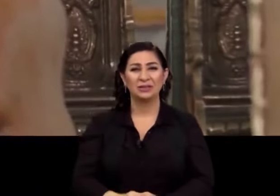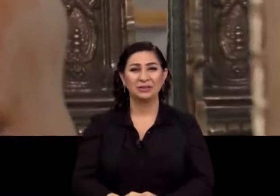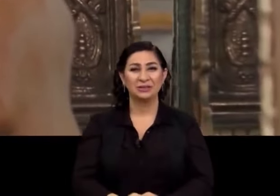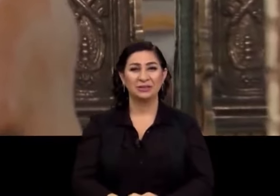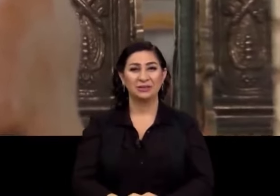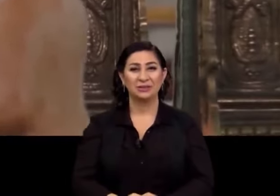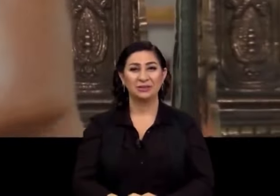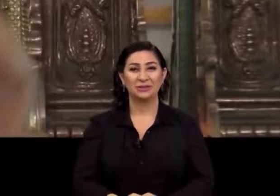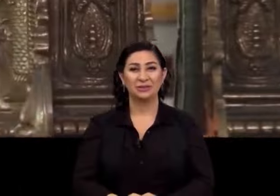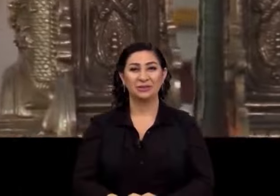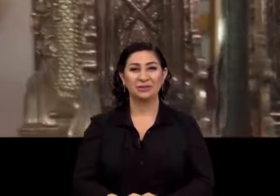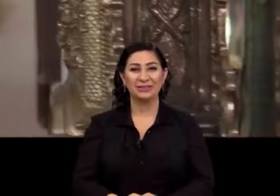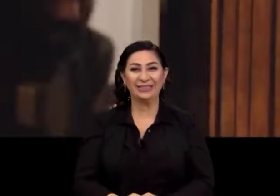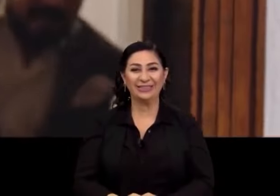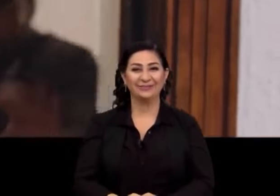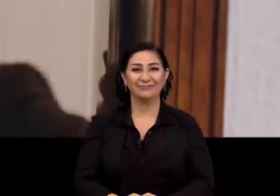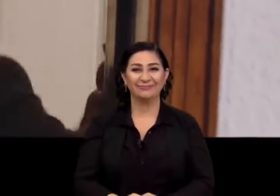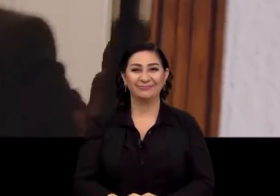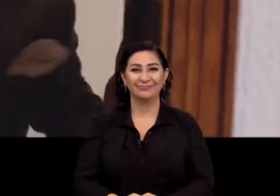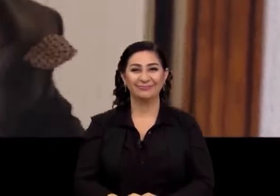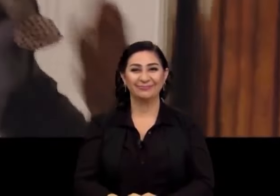[Müzik]